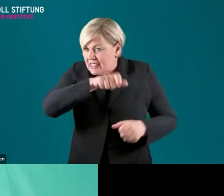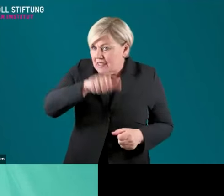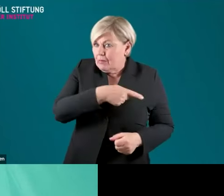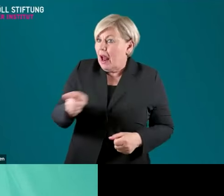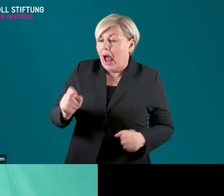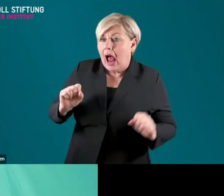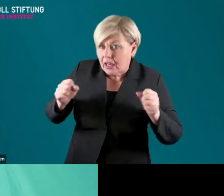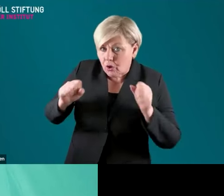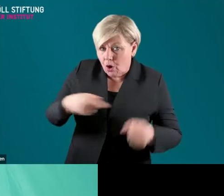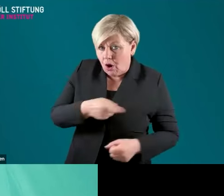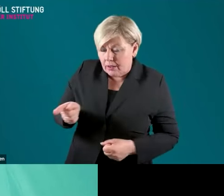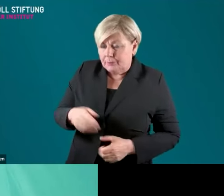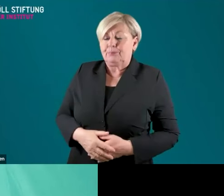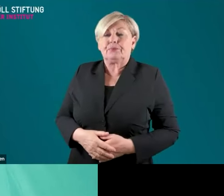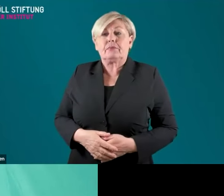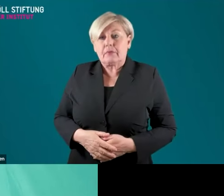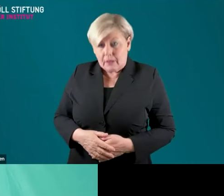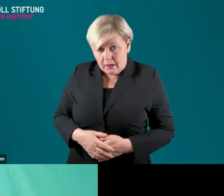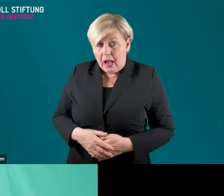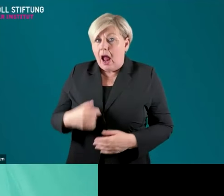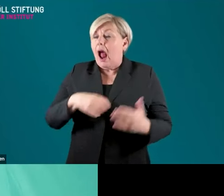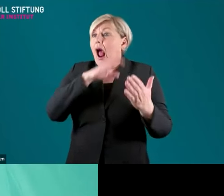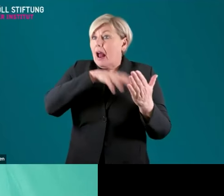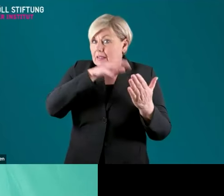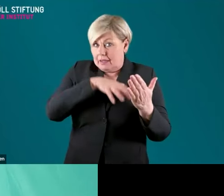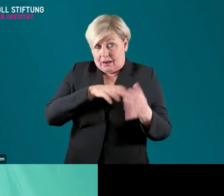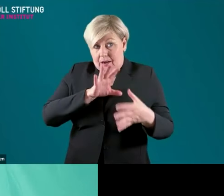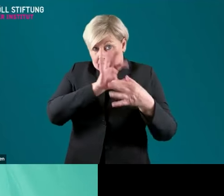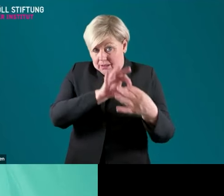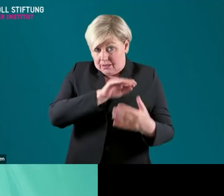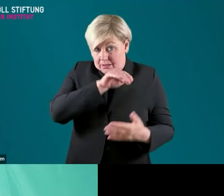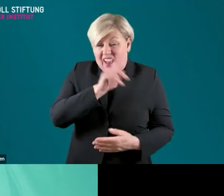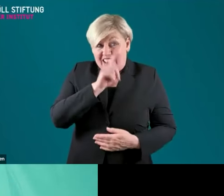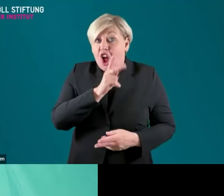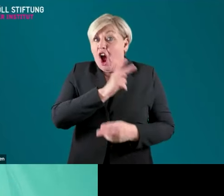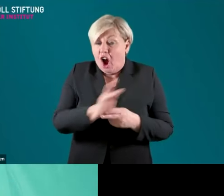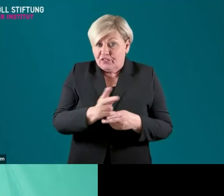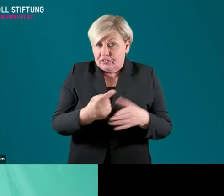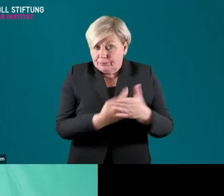nur dann auch Artikel verfasst, wenn die halt häufiger vorgekommen sind, mit bestimmten Zitaten.